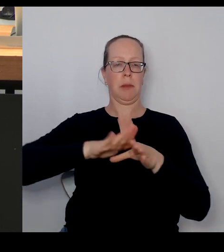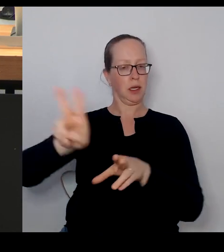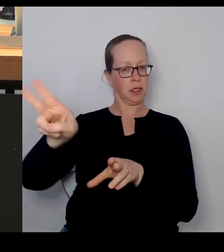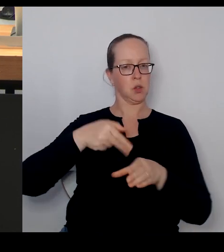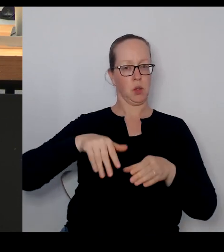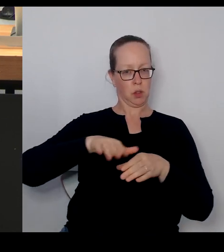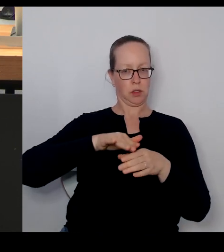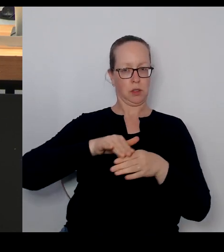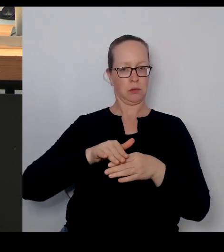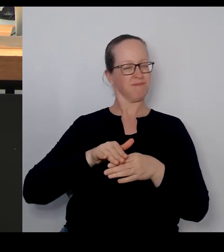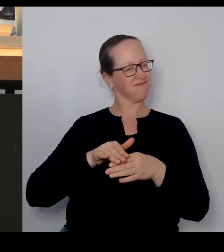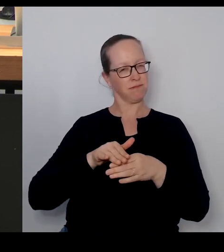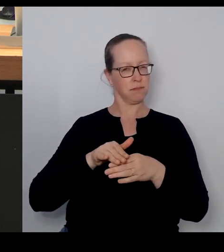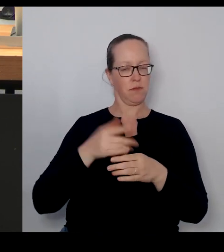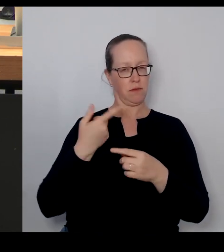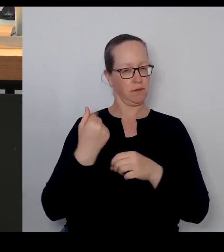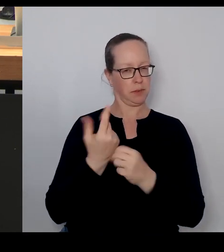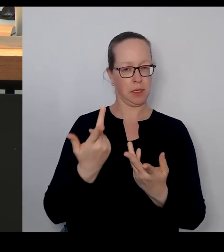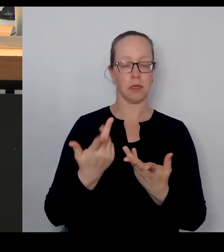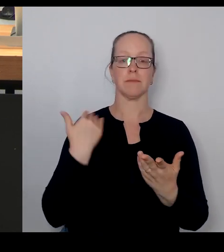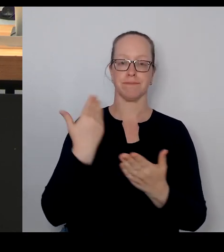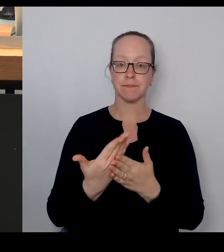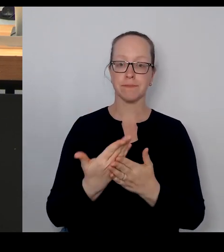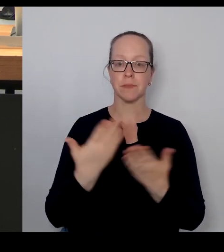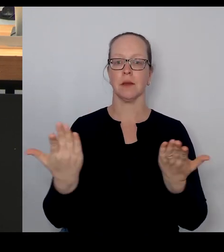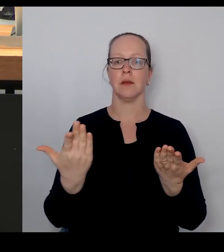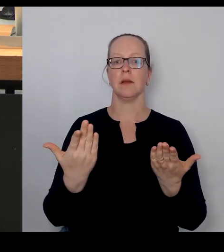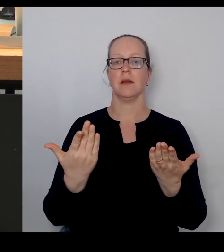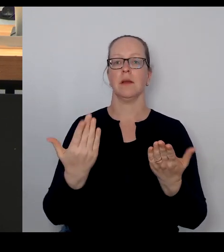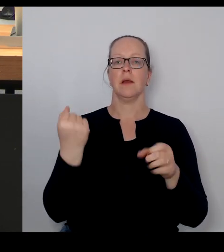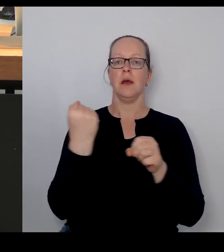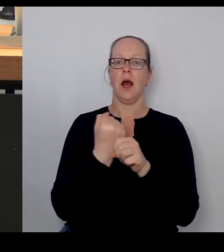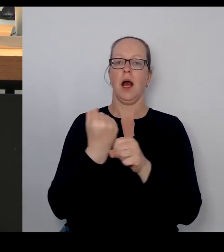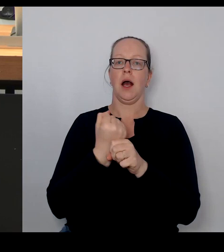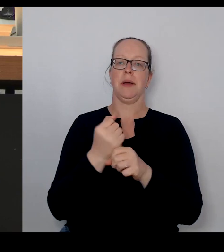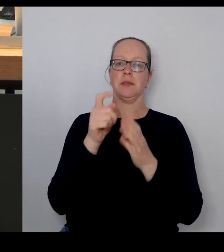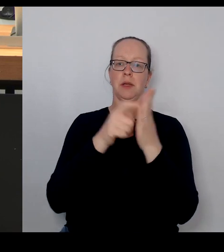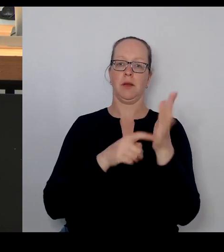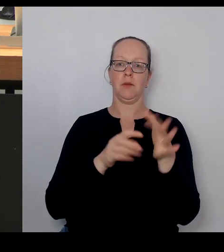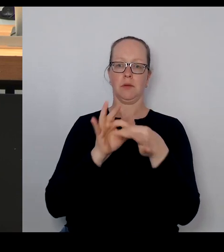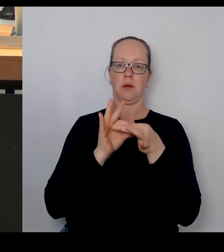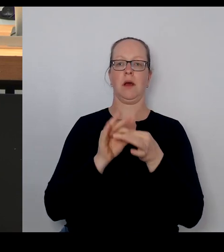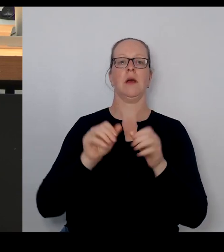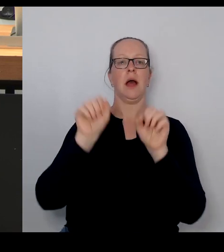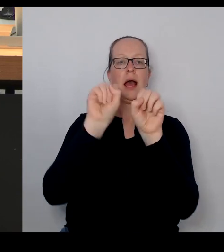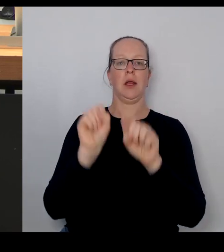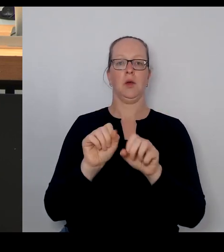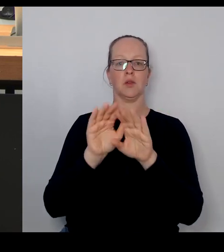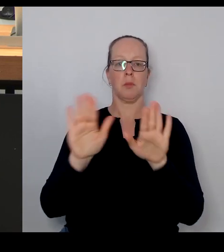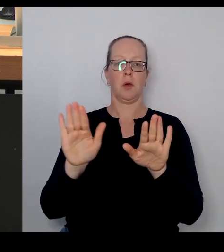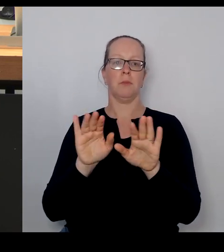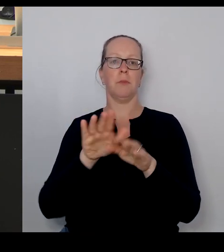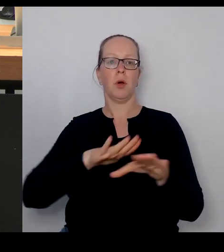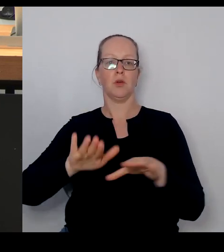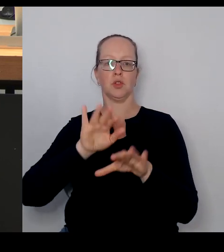der Reinigungsbranche gehabt. Wir haben unter den demokratischen Fraktionen eine sehr ernsthafte Diskussion über